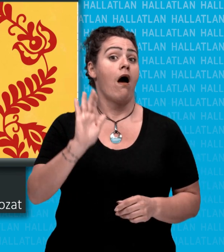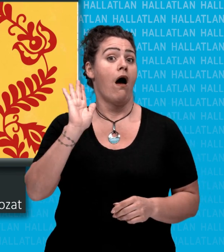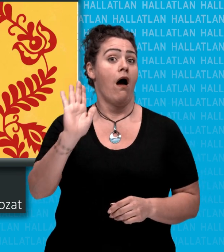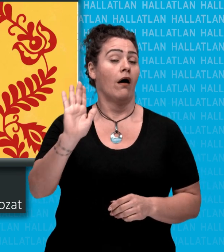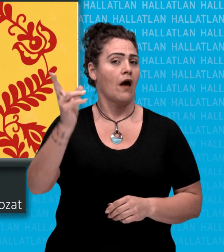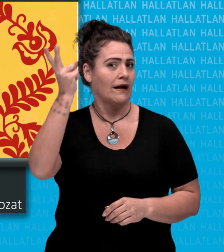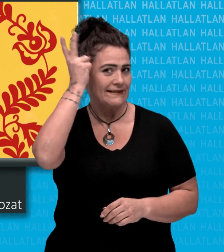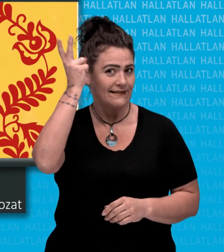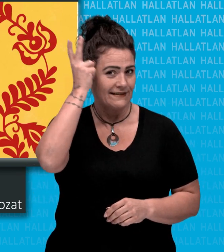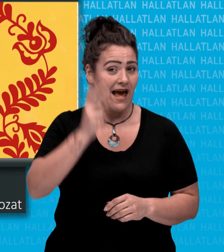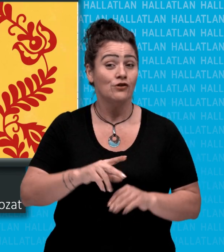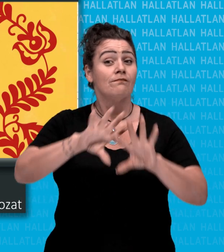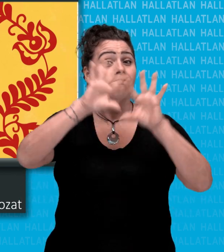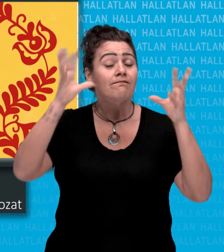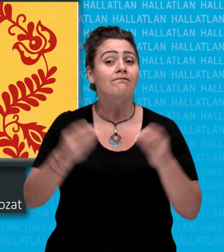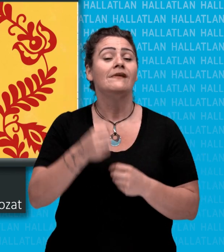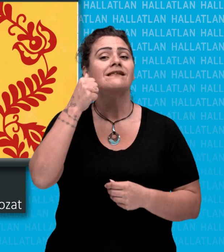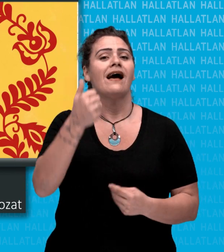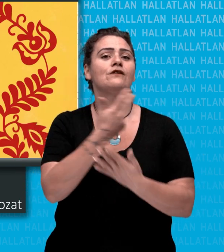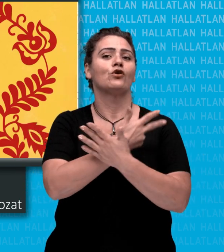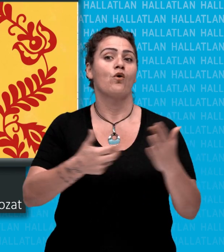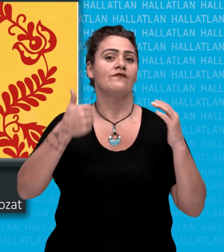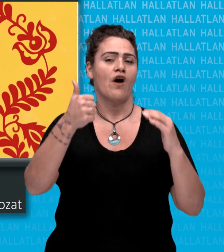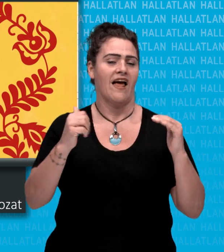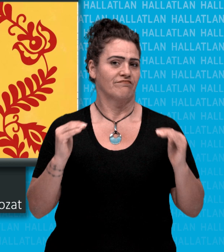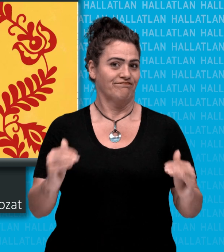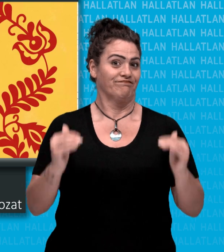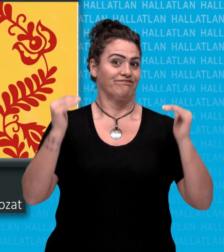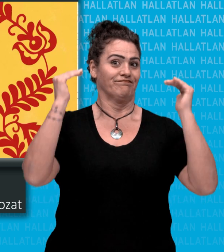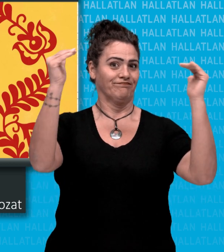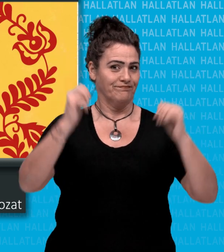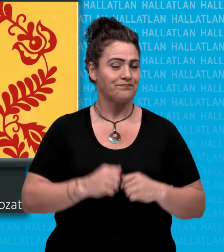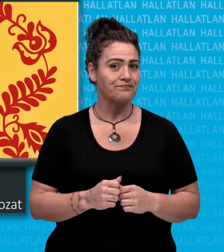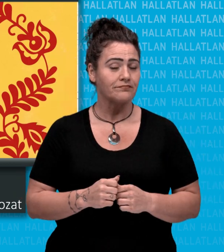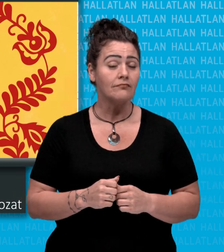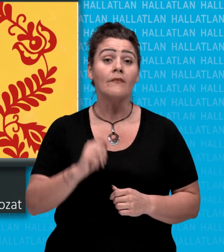nemzeti értékek száma 181-re emelkedett - írja a közlemény.